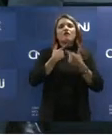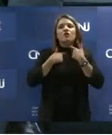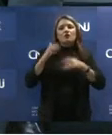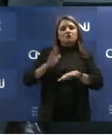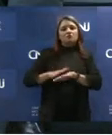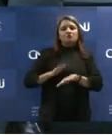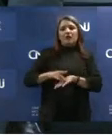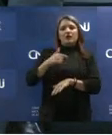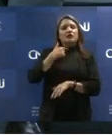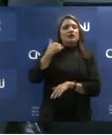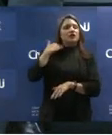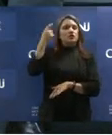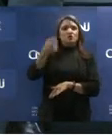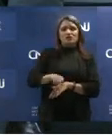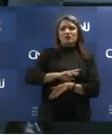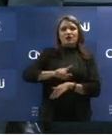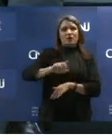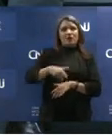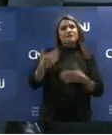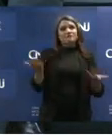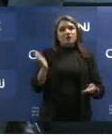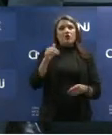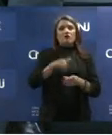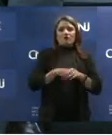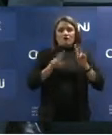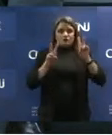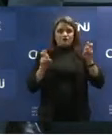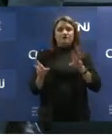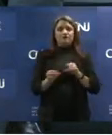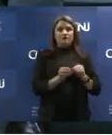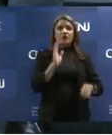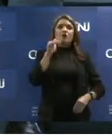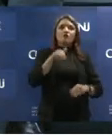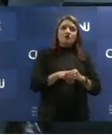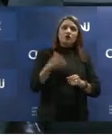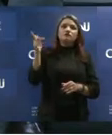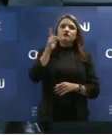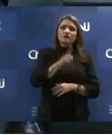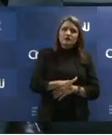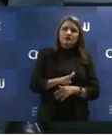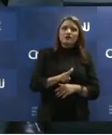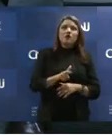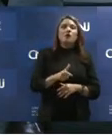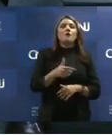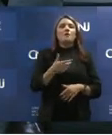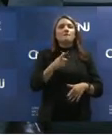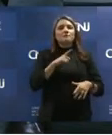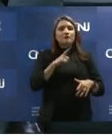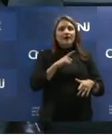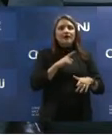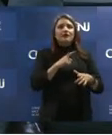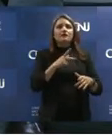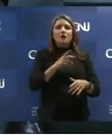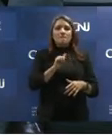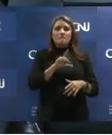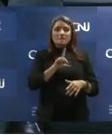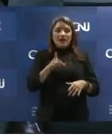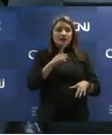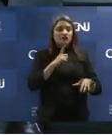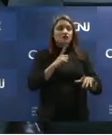Esse é o voto vencedor pelo arquivamento do par de excelências na origem Pois bem, não obstante